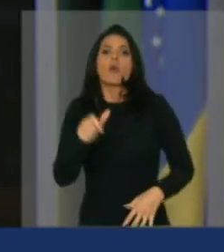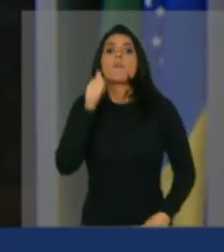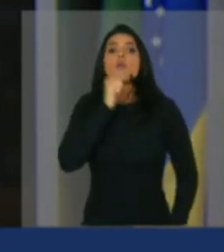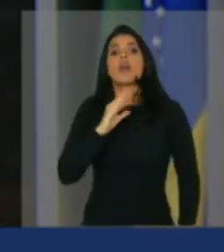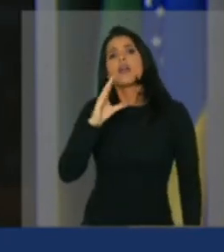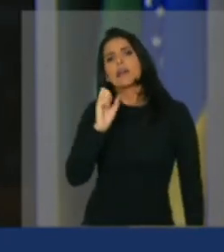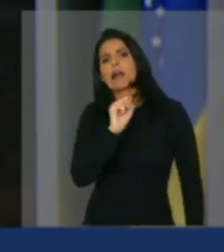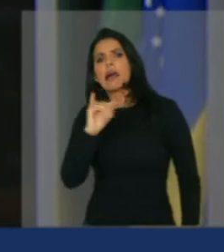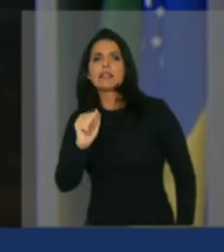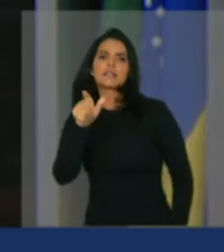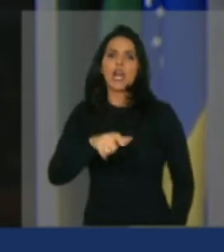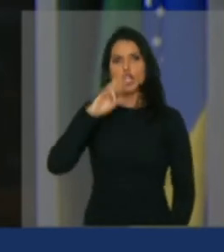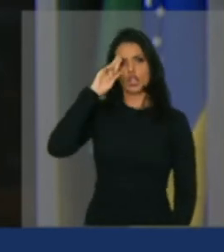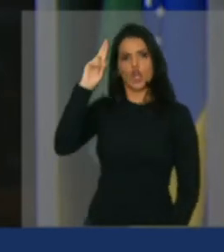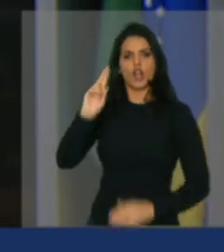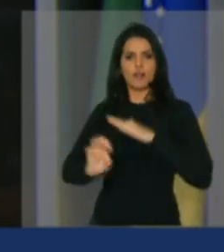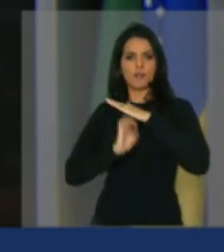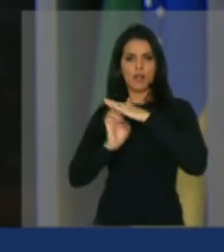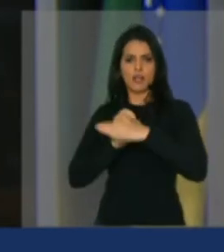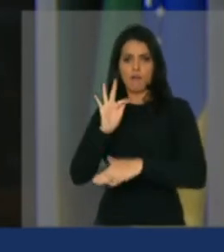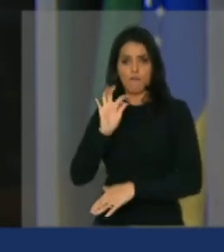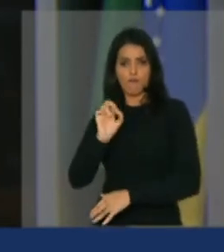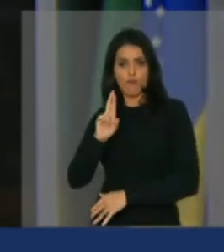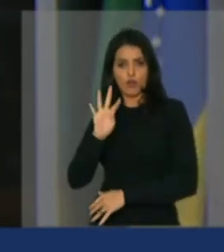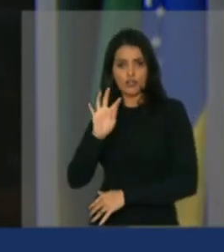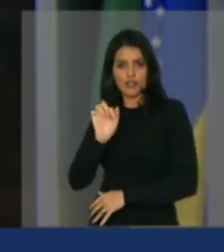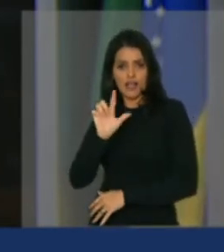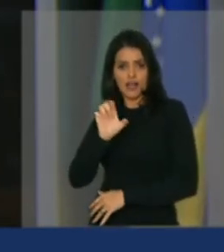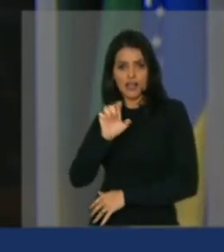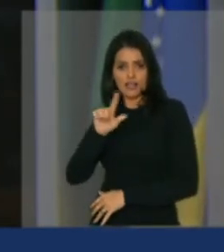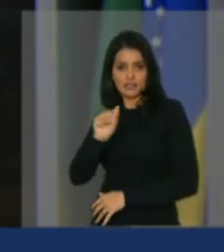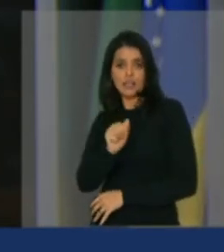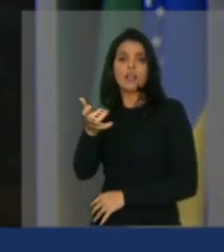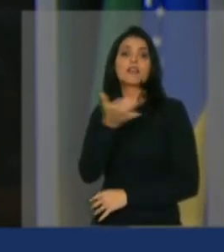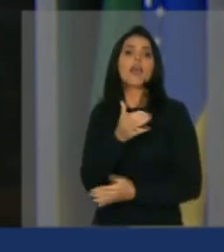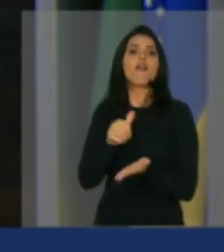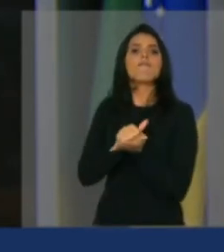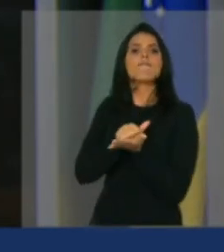IR PARA RUA DA AMARGURA QUE ESTA TAL DA CÁ SSIA, ESTÁ IMPUNE PARA TIRAR 30, 30% DO